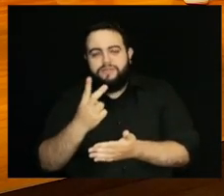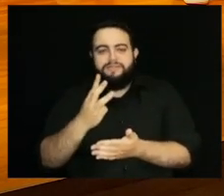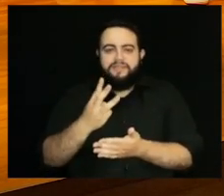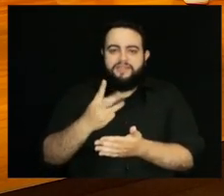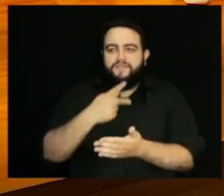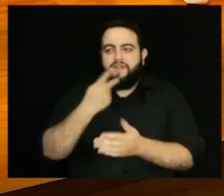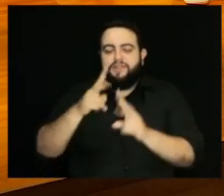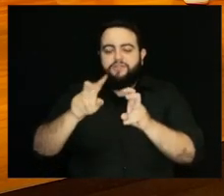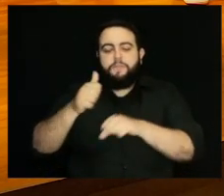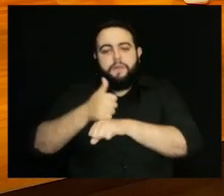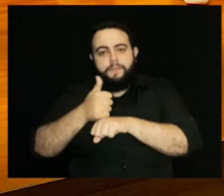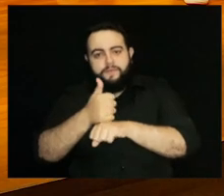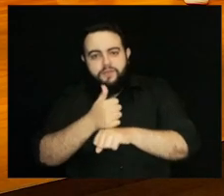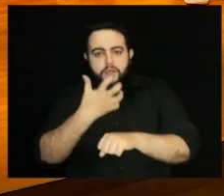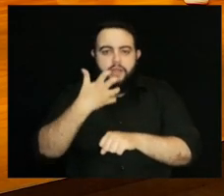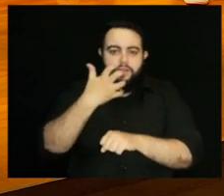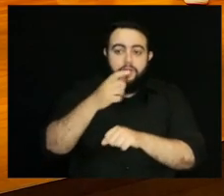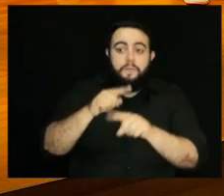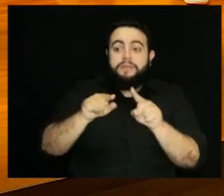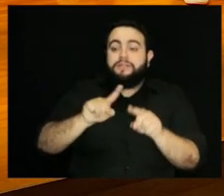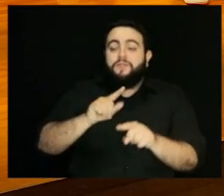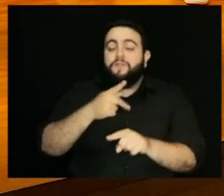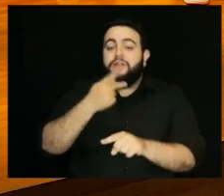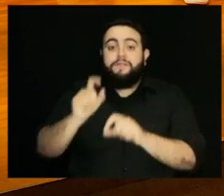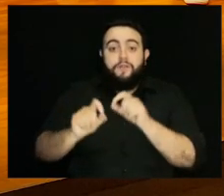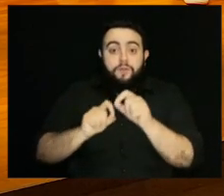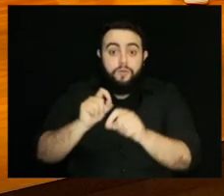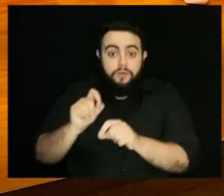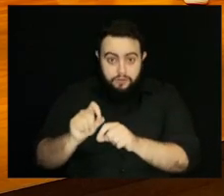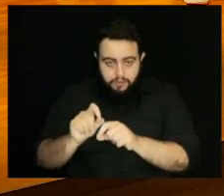dos músicos. Só não falava de uma coisa que ninguém sabia que existia em Porto Alegre que